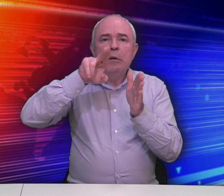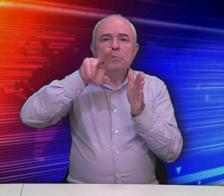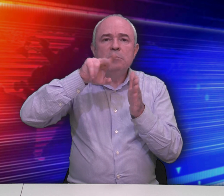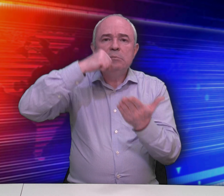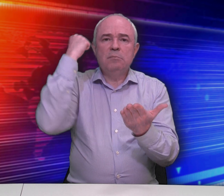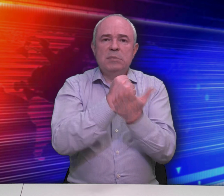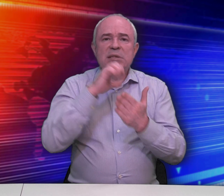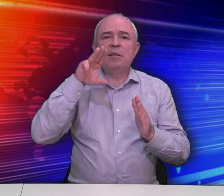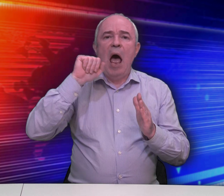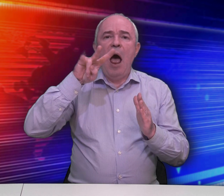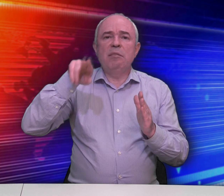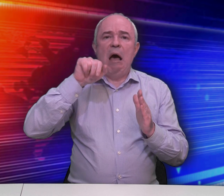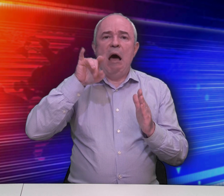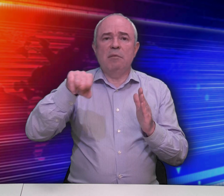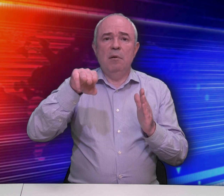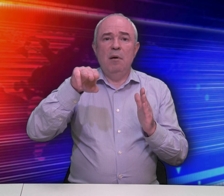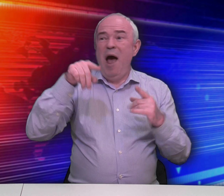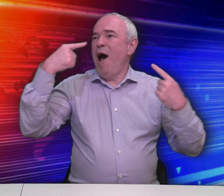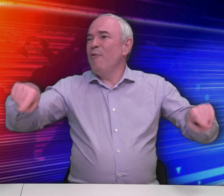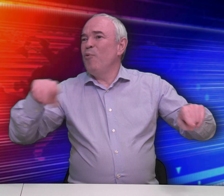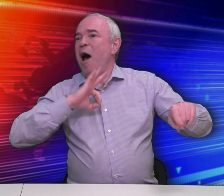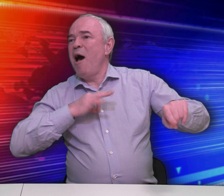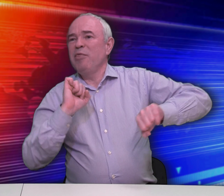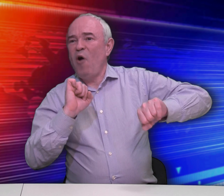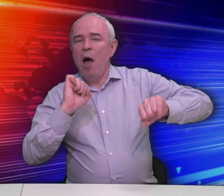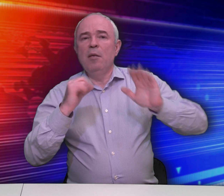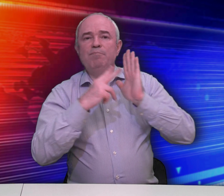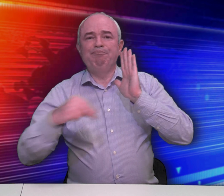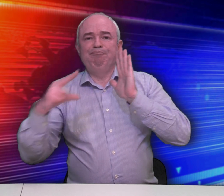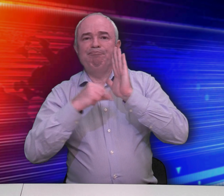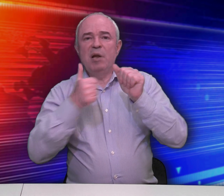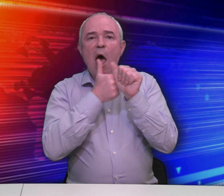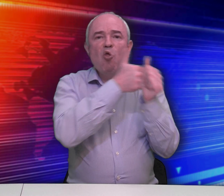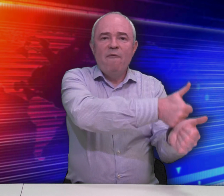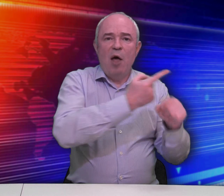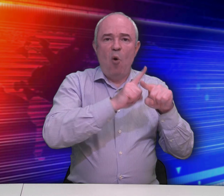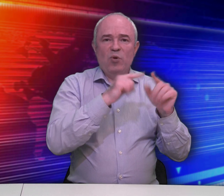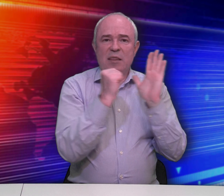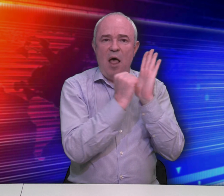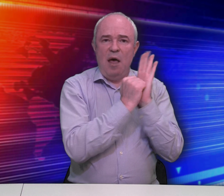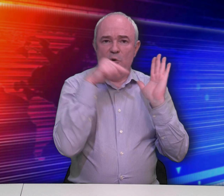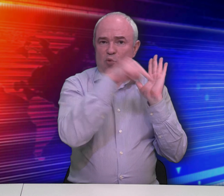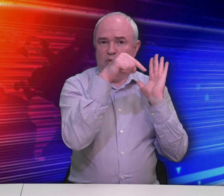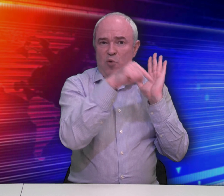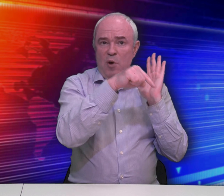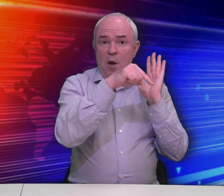как стандарт, которому следовали другие.